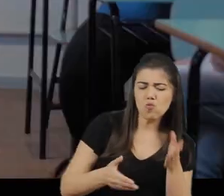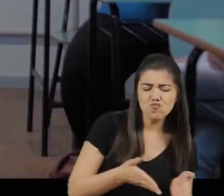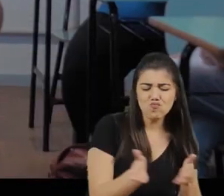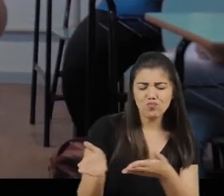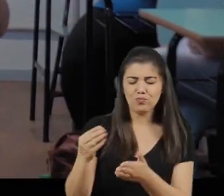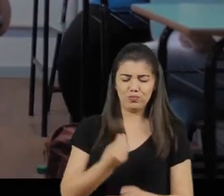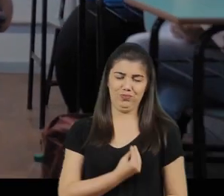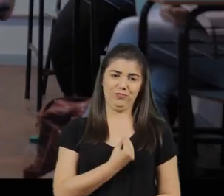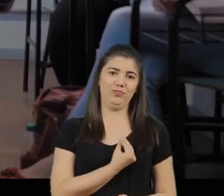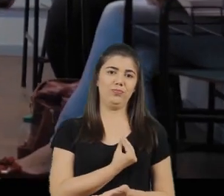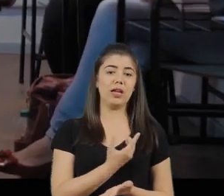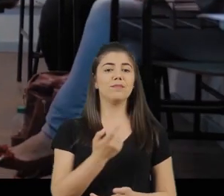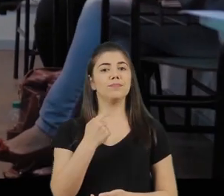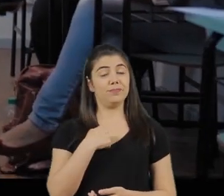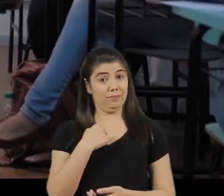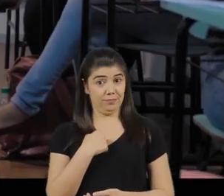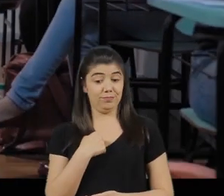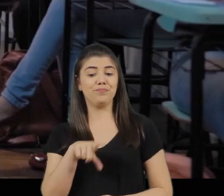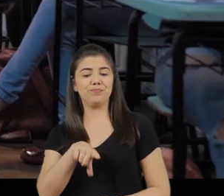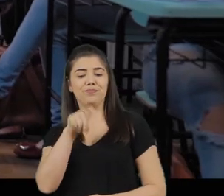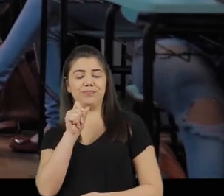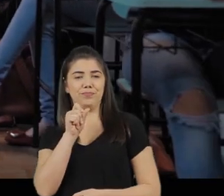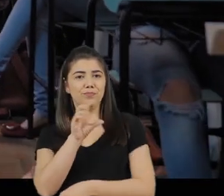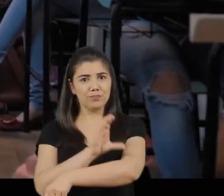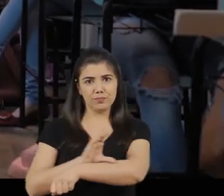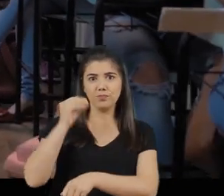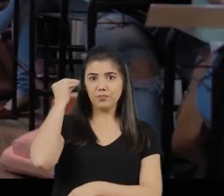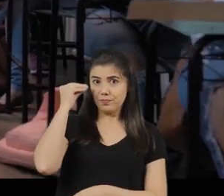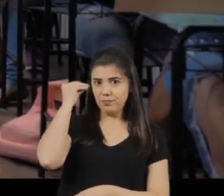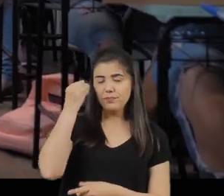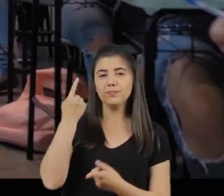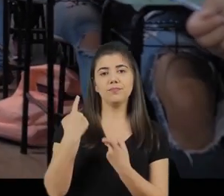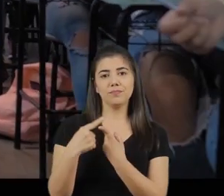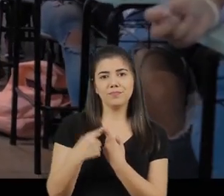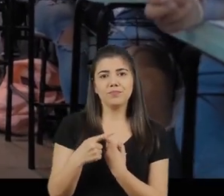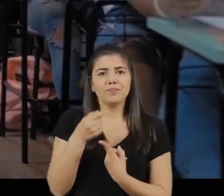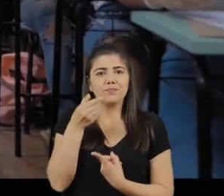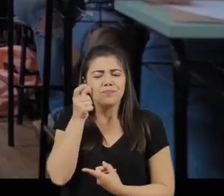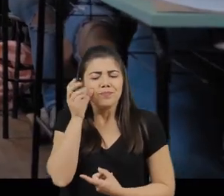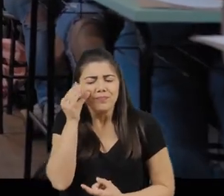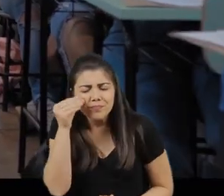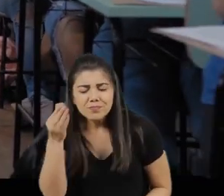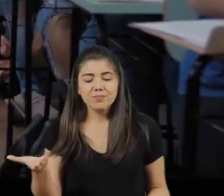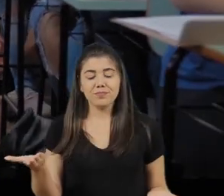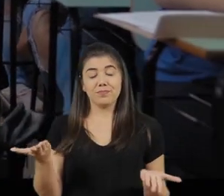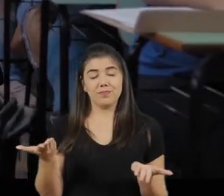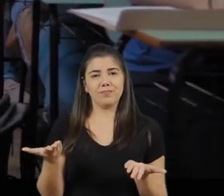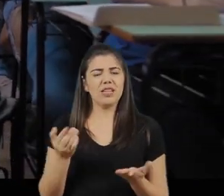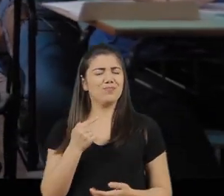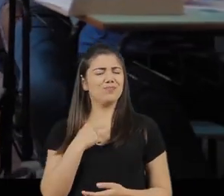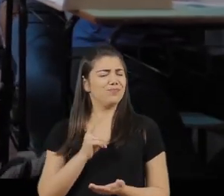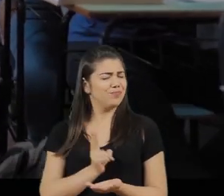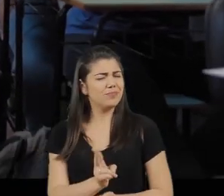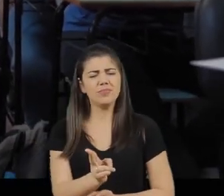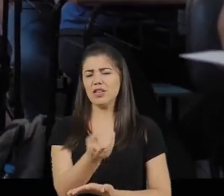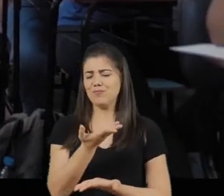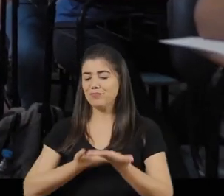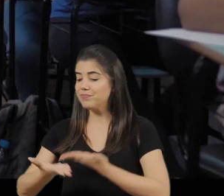cognição, as tomadas de decisão, então sempre foi por essa questão de curiosidade e também porque eu gostava muito.